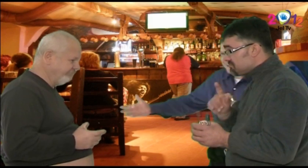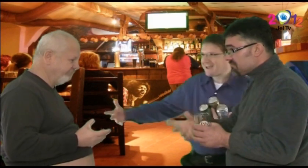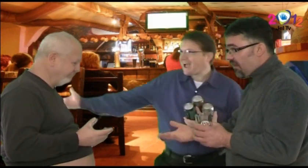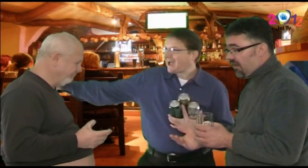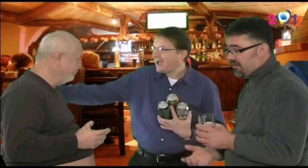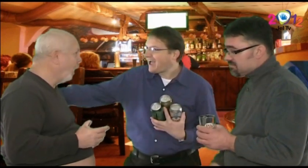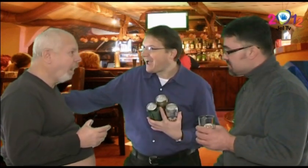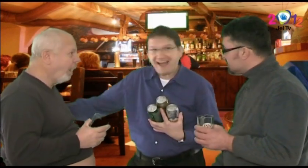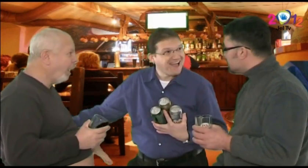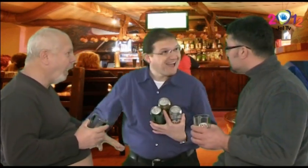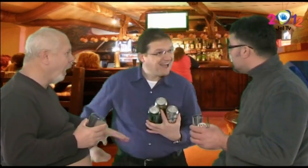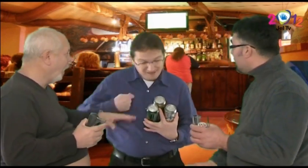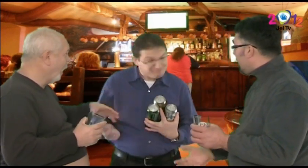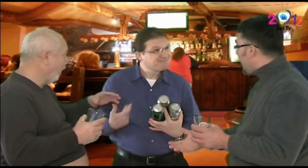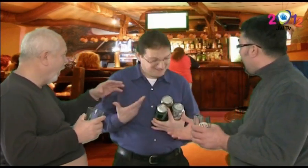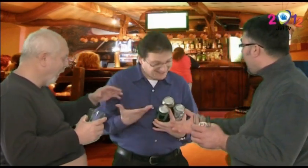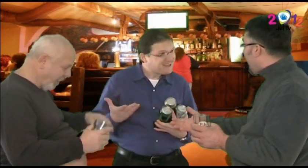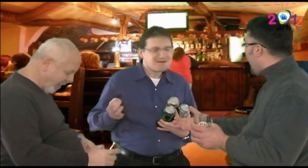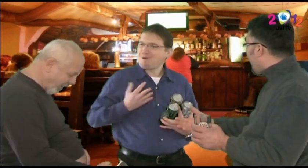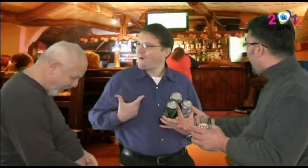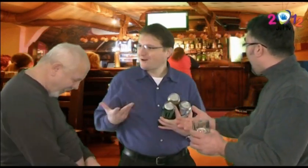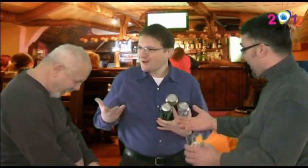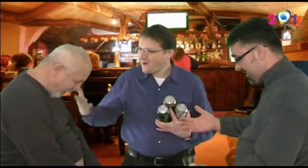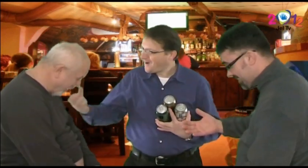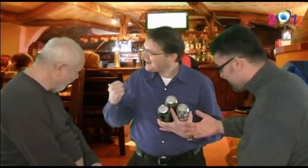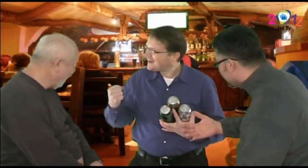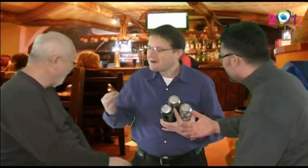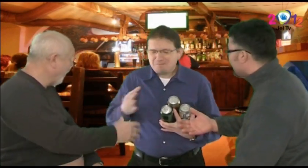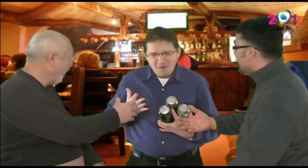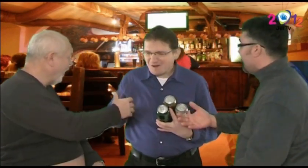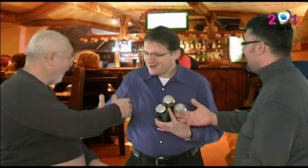Szevasztok! Vettem nektek sört! Örülök! Boldog vagyok!